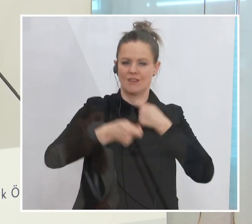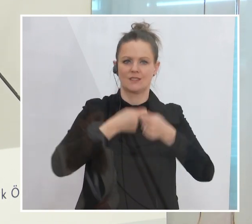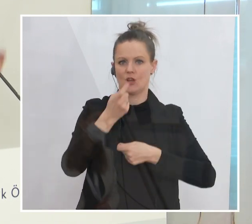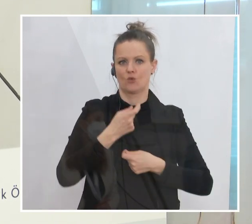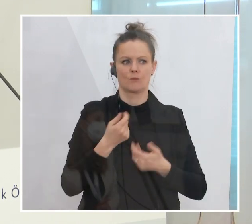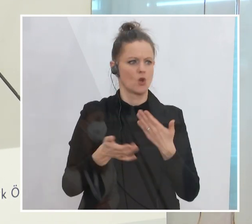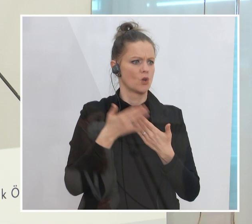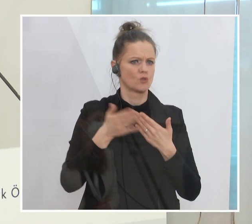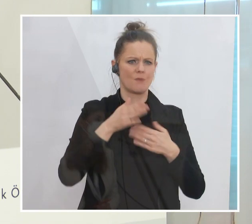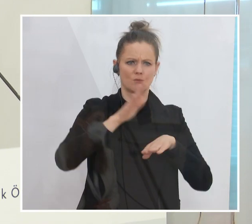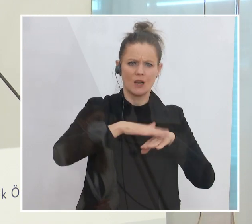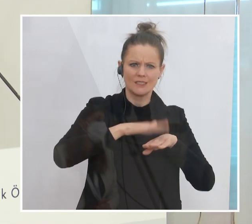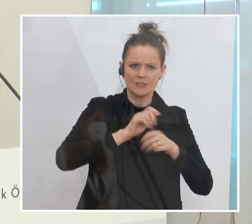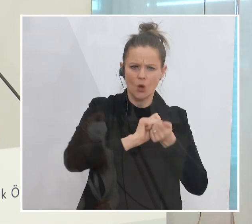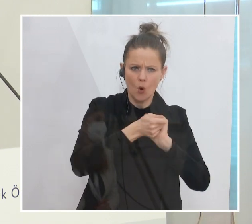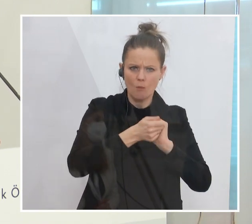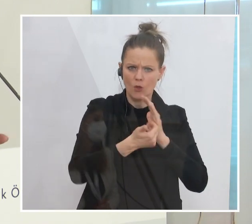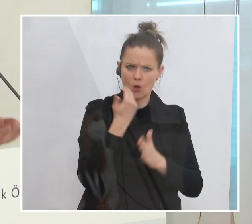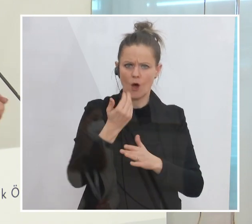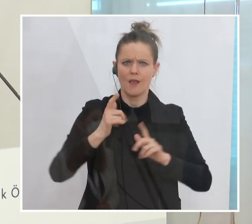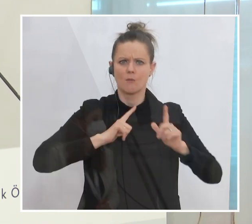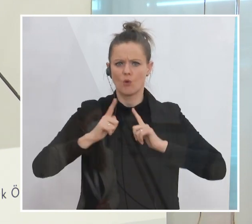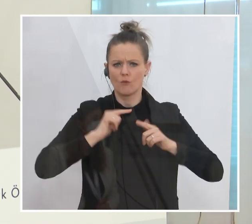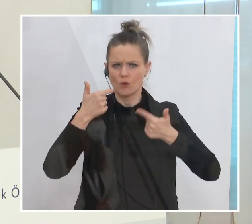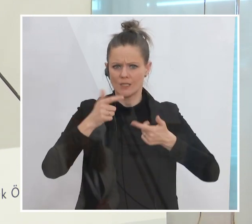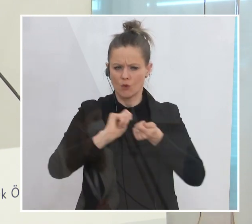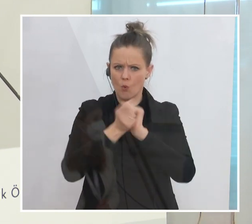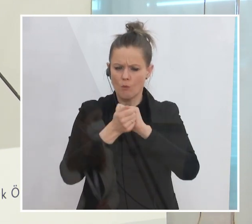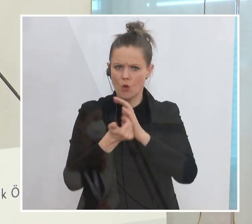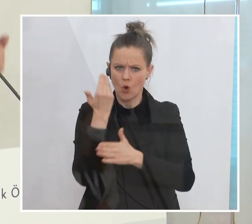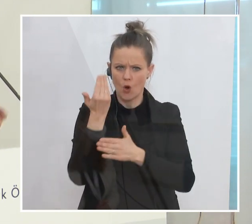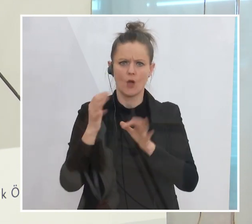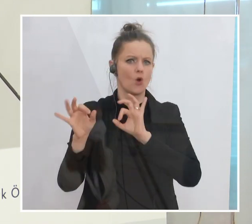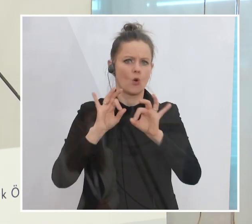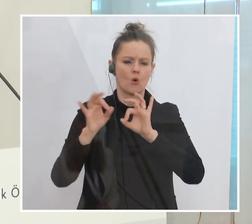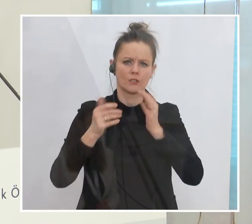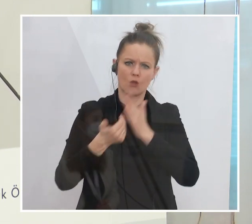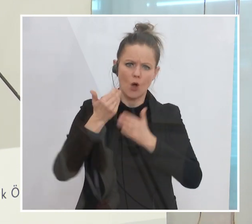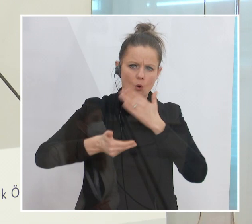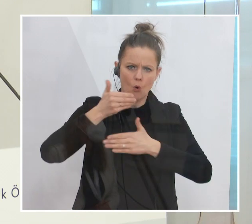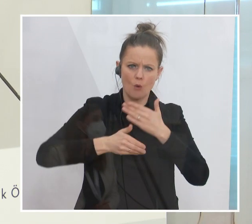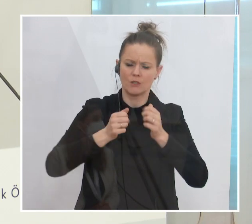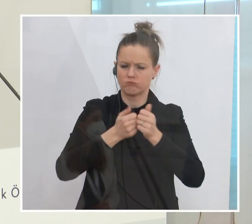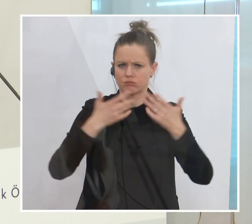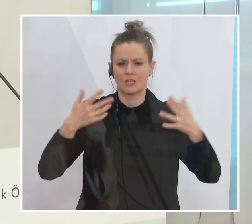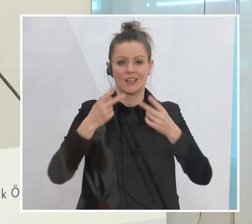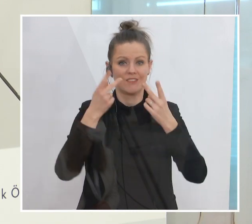Bestuhlung gehen, um Belüftungsanlagen oder auch um neue Websites und andere wichtige Investitionen